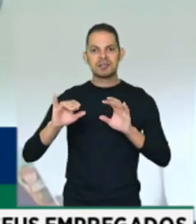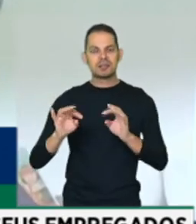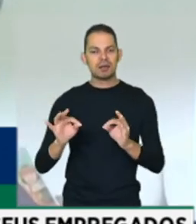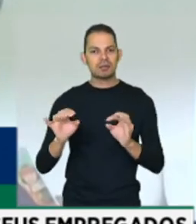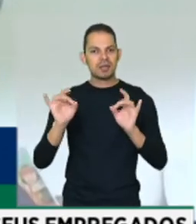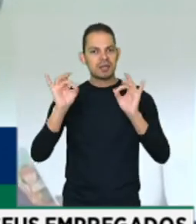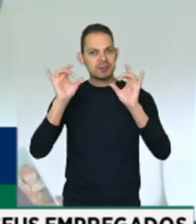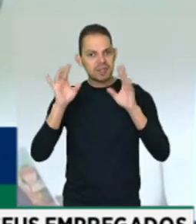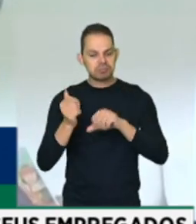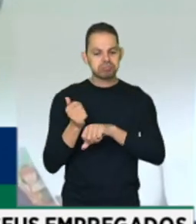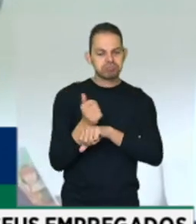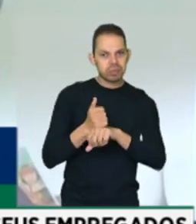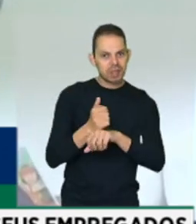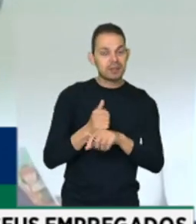SEGUIR O CRITÉRIO DOS